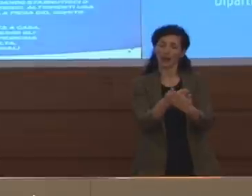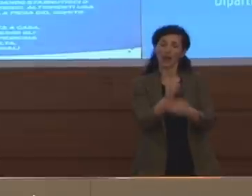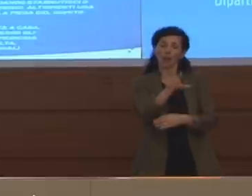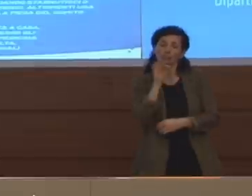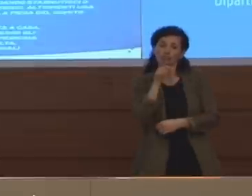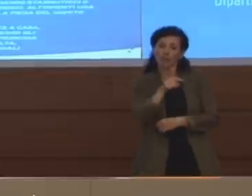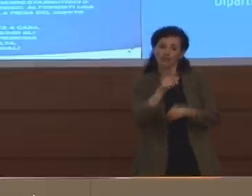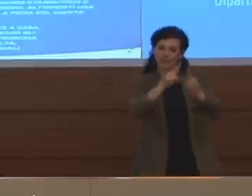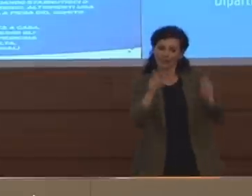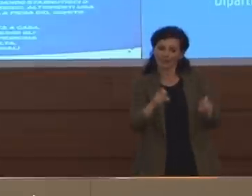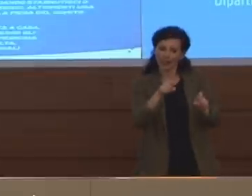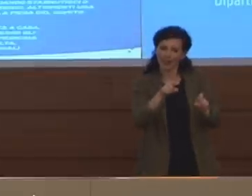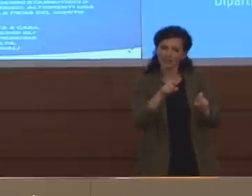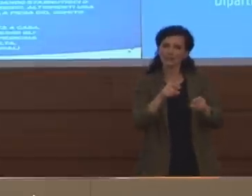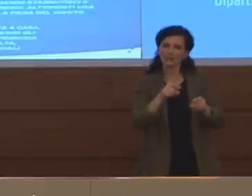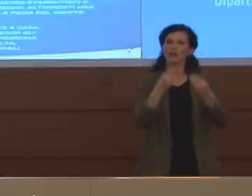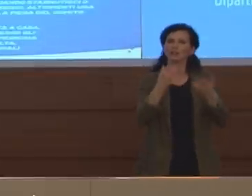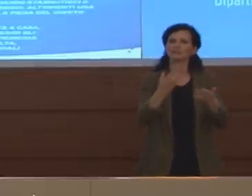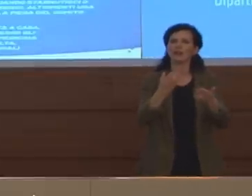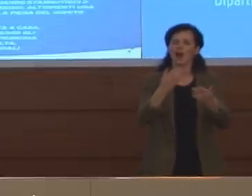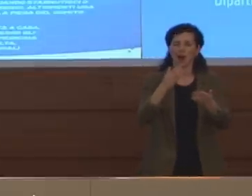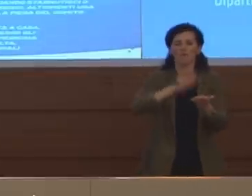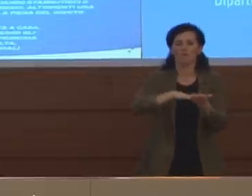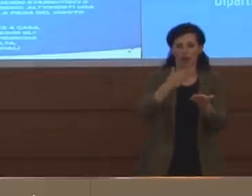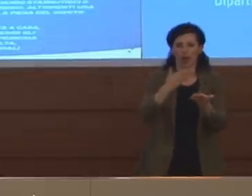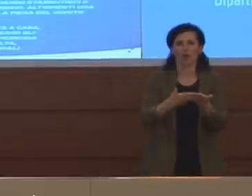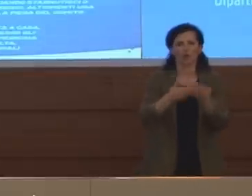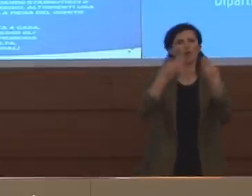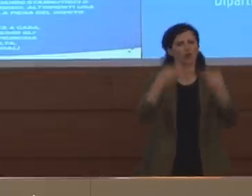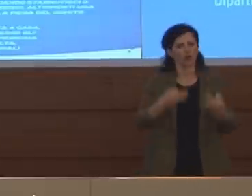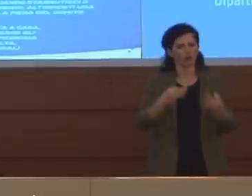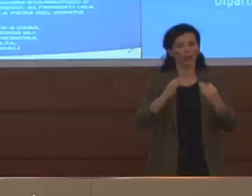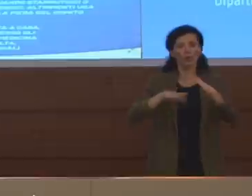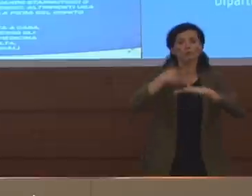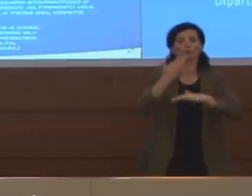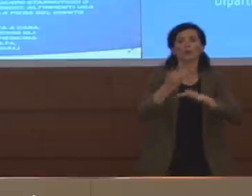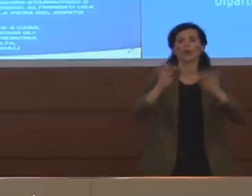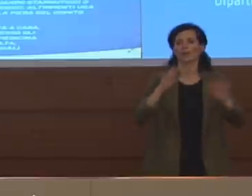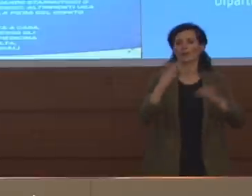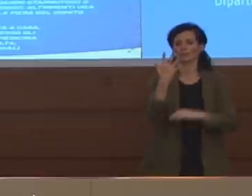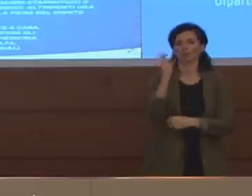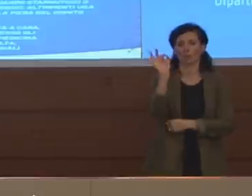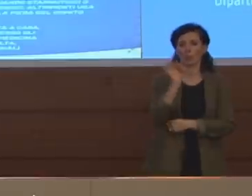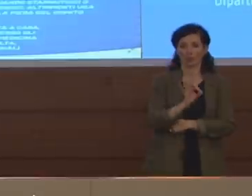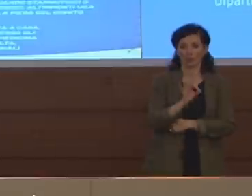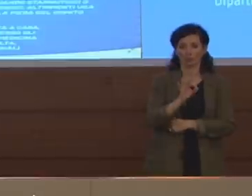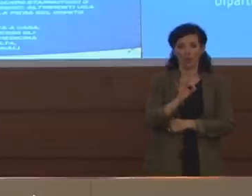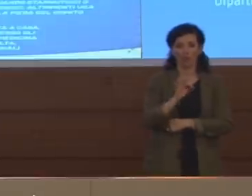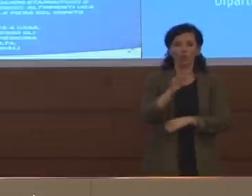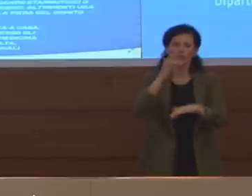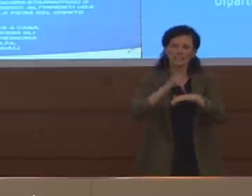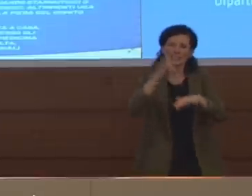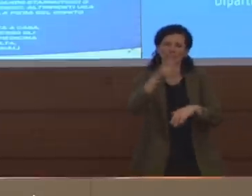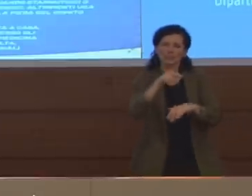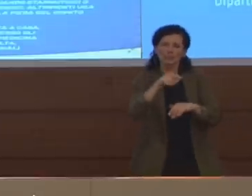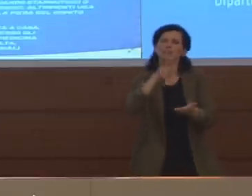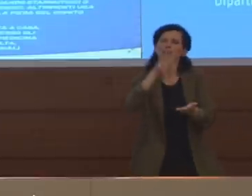specificità sopra 95%, elevatissima sensibilità sopra il 90%,